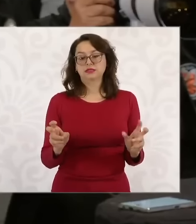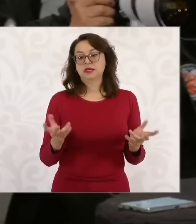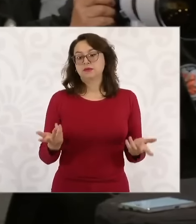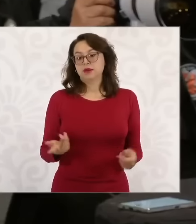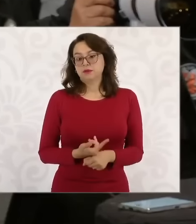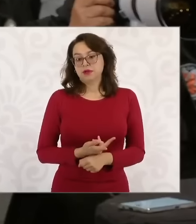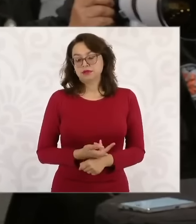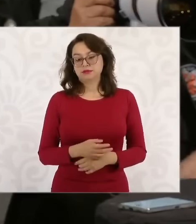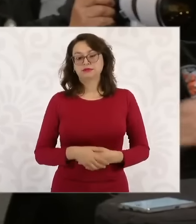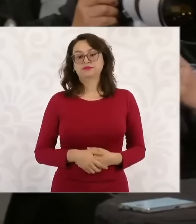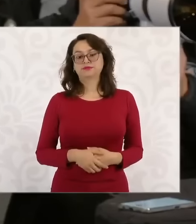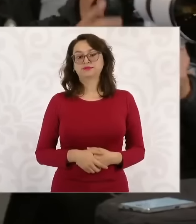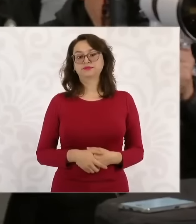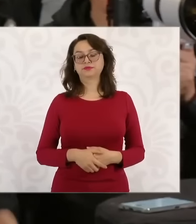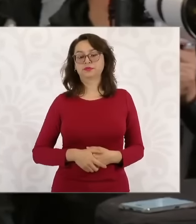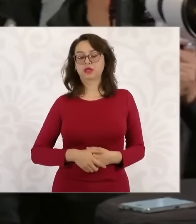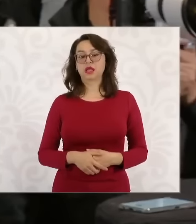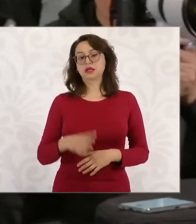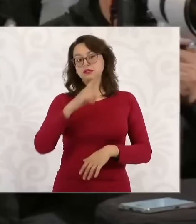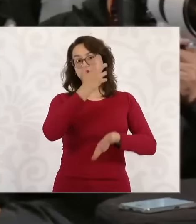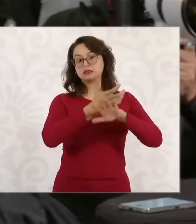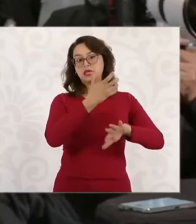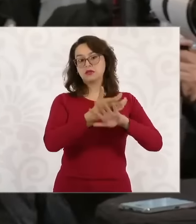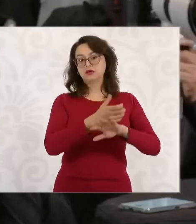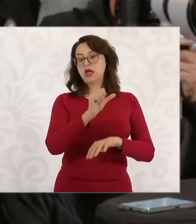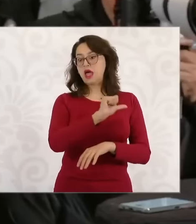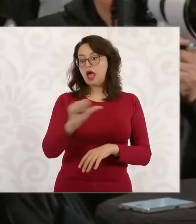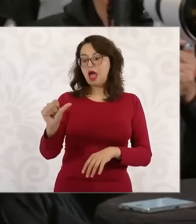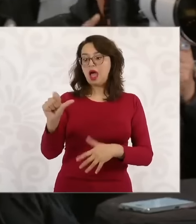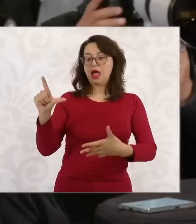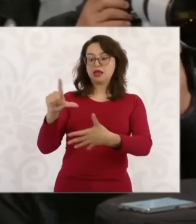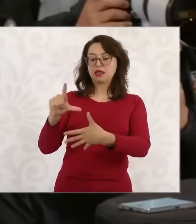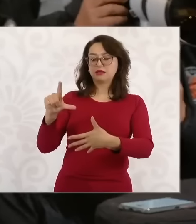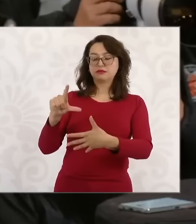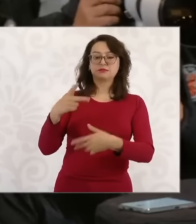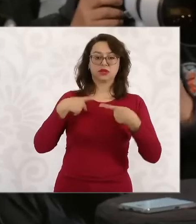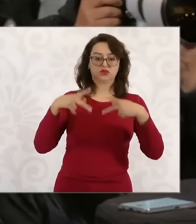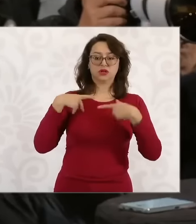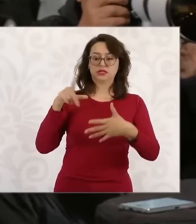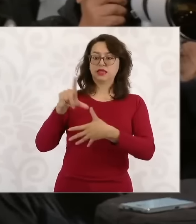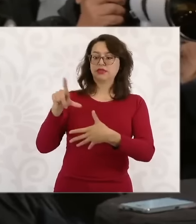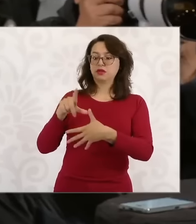asesinado a 57 latinoamericanos que se encuentran en estas lanchas. En caso de presentarse una